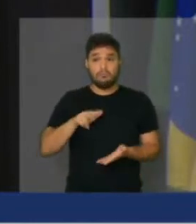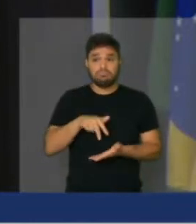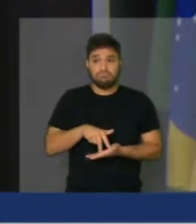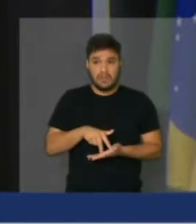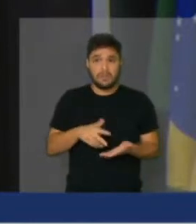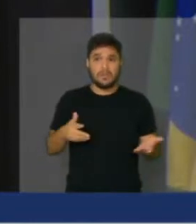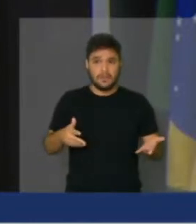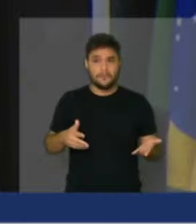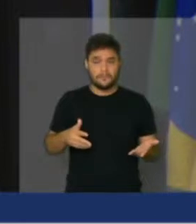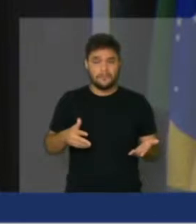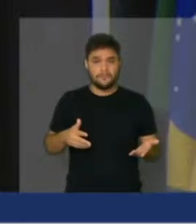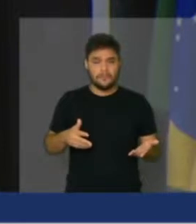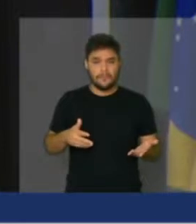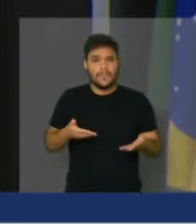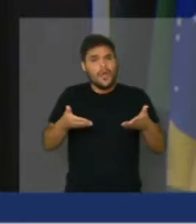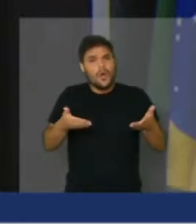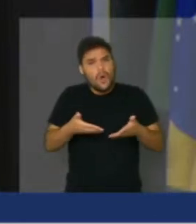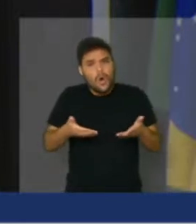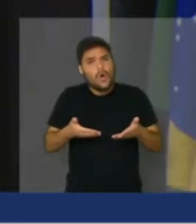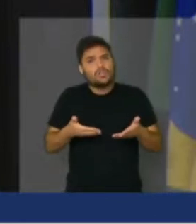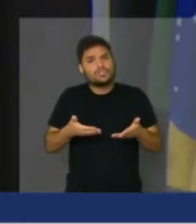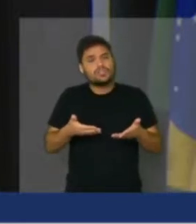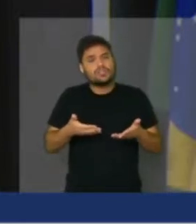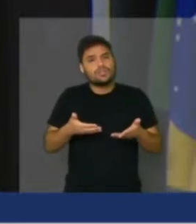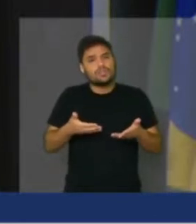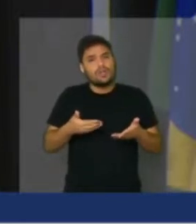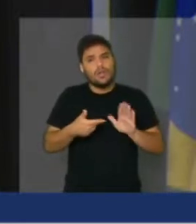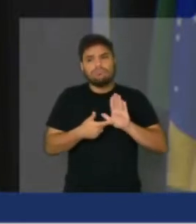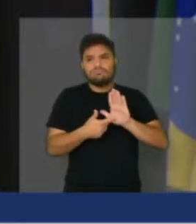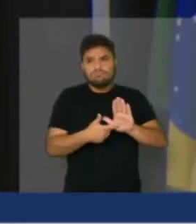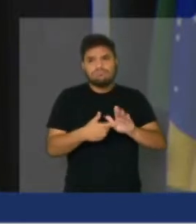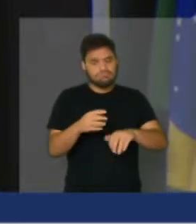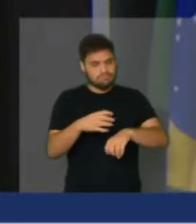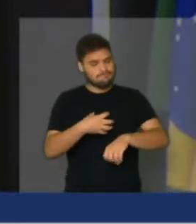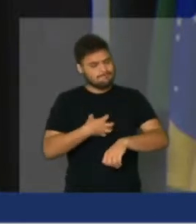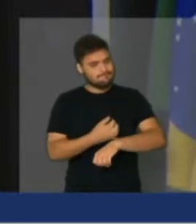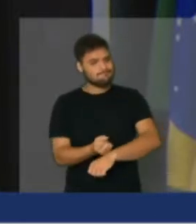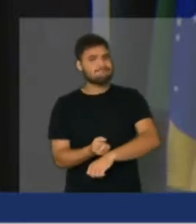MESMO COM UMA CERTA EMOÇÃO. NÃO É NOVIDADE PARA NENHUM DE VOCÊ S... OS FATOS QUE... QUE E SUSCITO SUCEDERAM HÁ